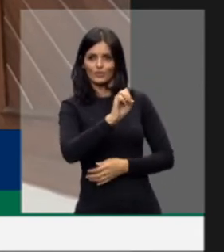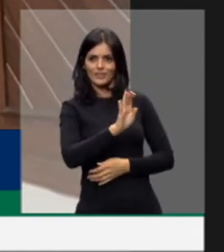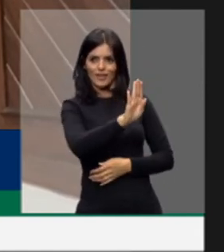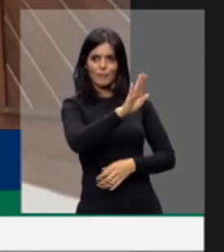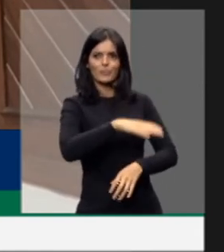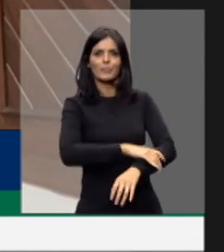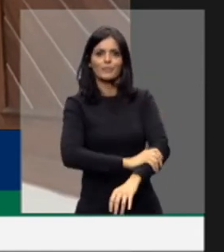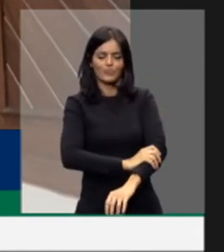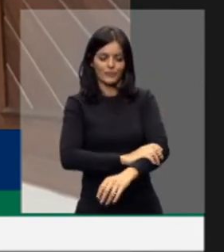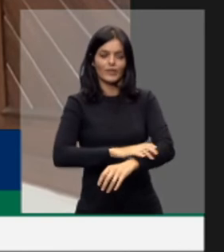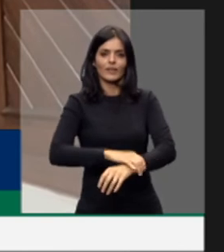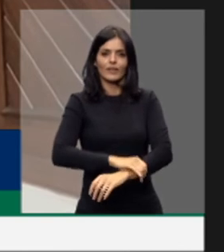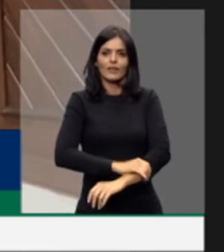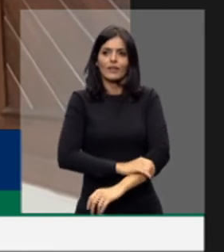APROVARMOS DEFINITIVAMENTE A NOVA REGULAMENTAÇÃO DO